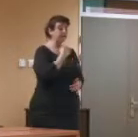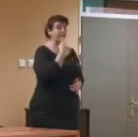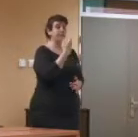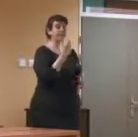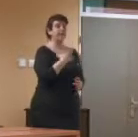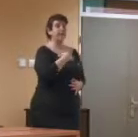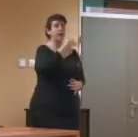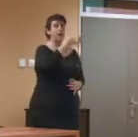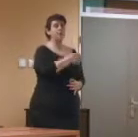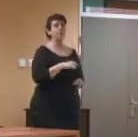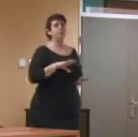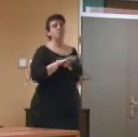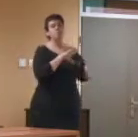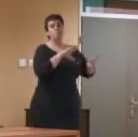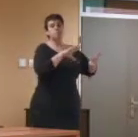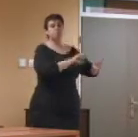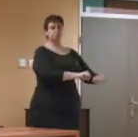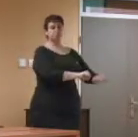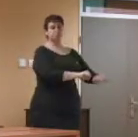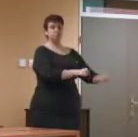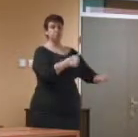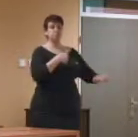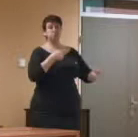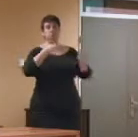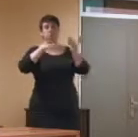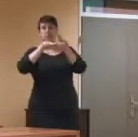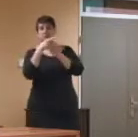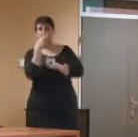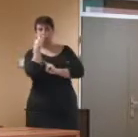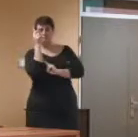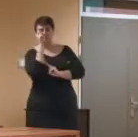no pugnar por ser ella la candidata a la Generalitat. Claro, son cosas que vistas